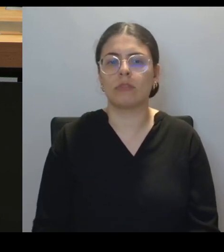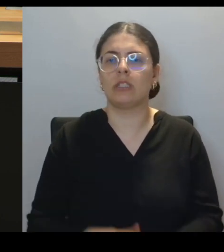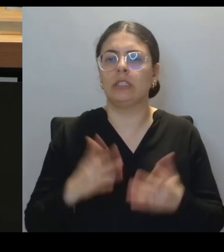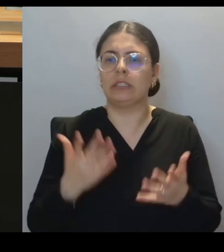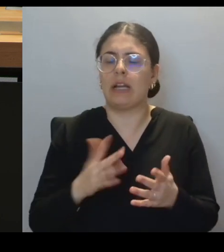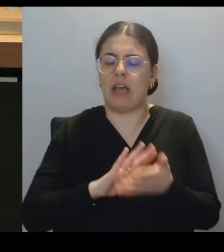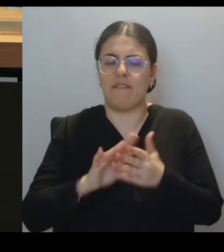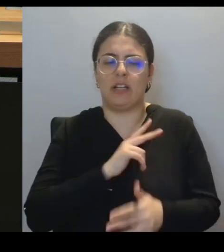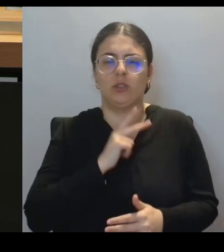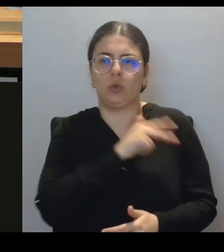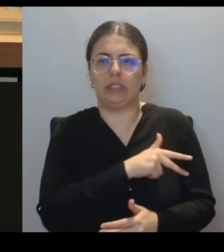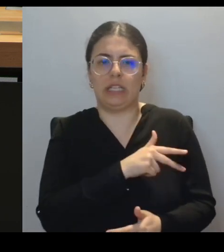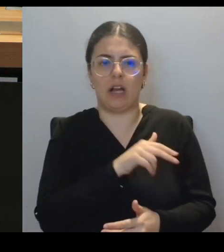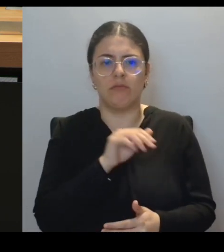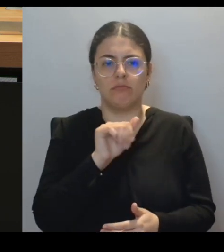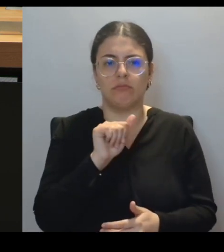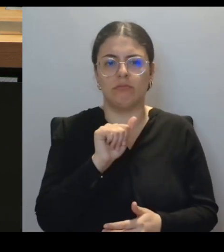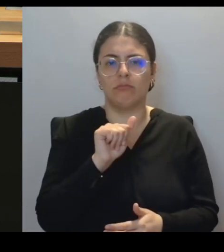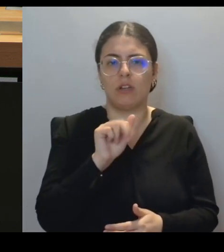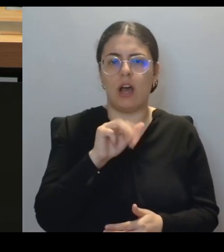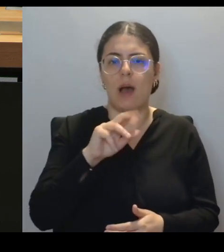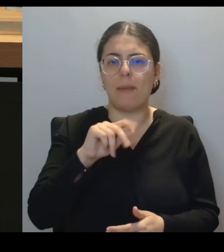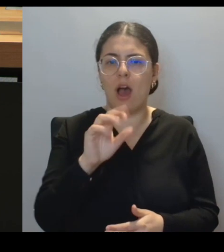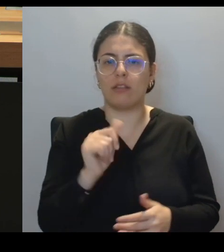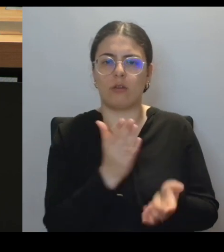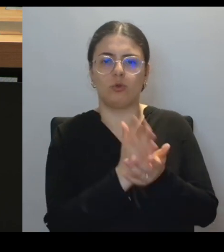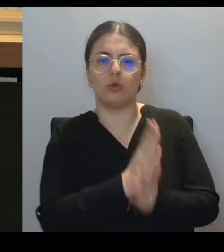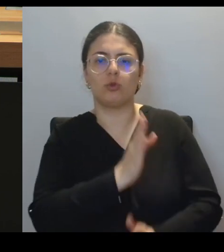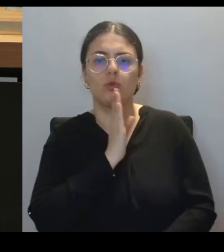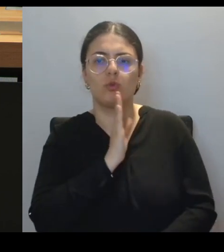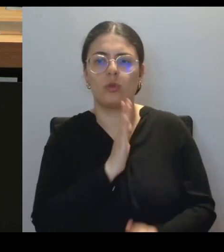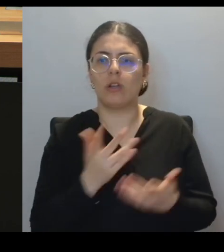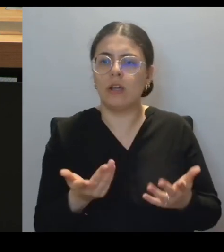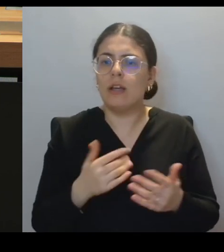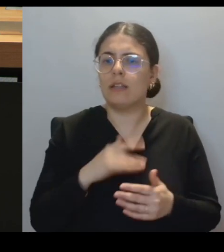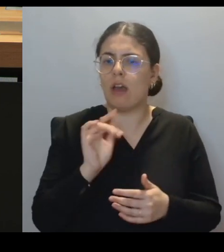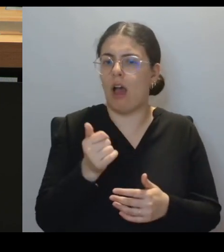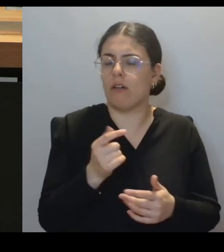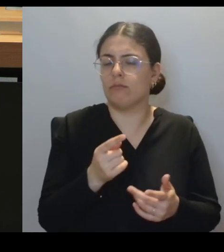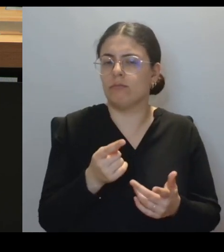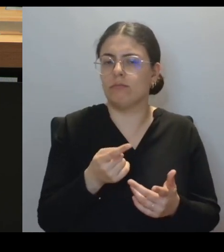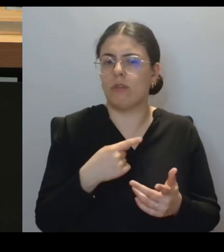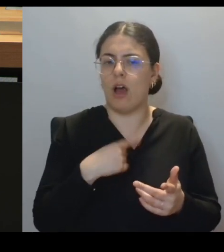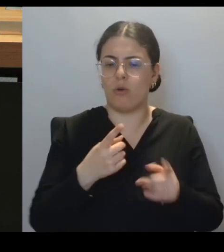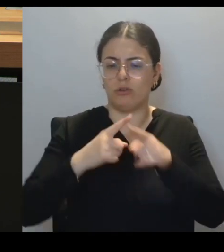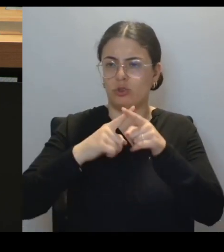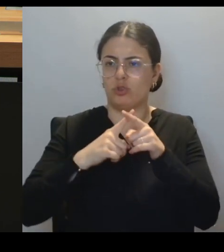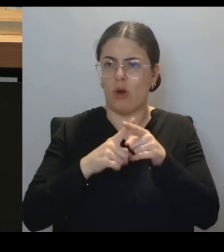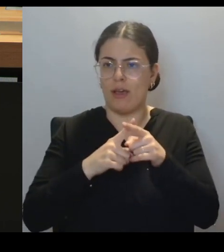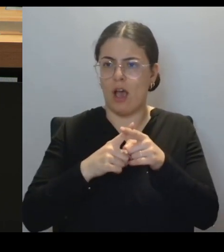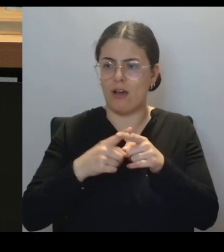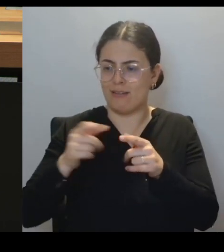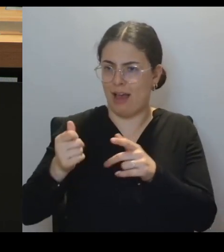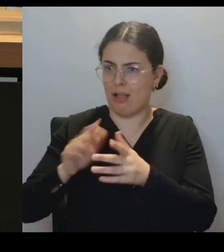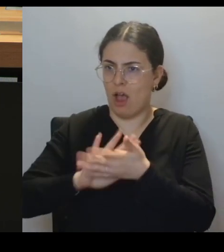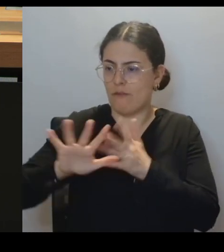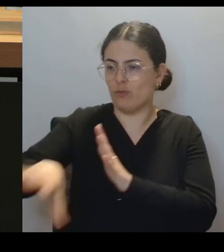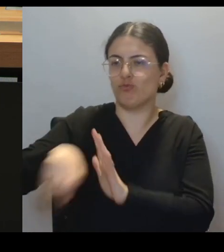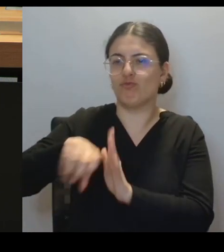Schließlich ist der Griff in den Steuertopf ja nicht wirklich schmerzhaft für den, der entnimmt aber für den, der einzahlt.